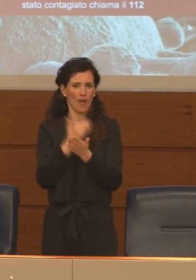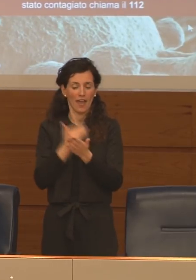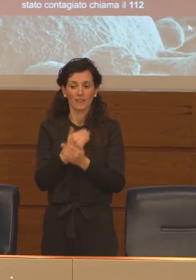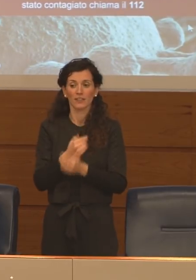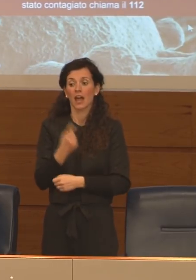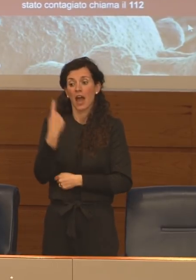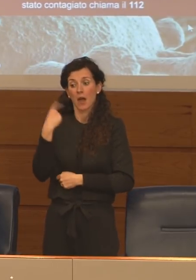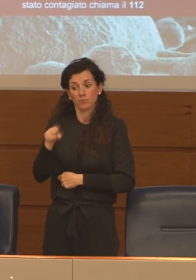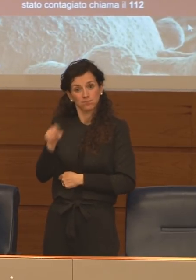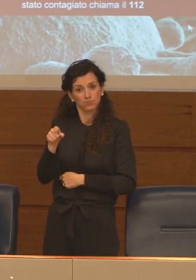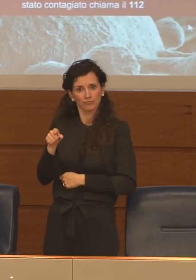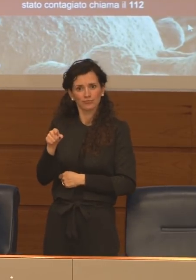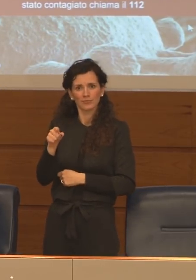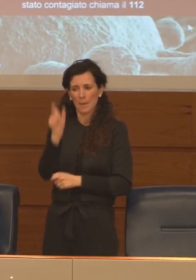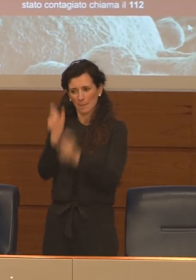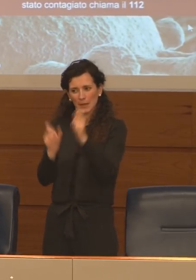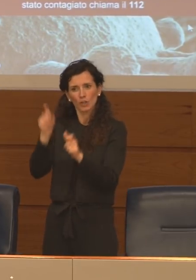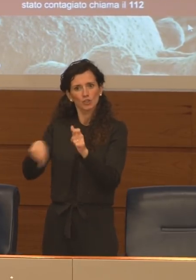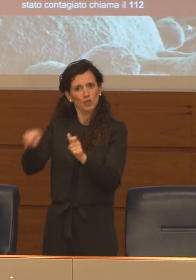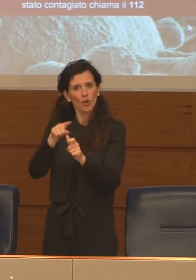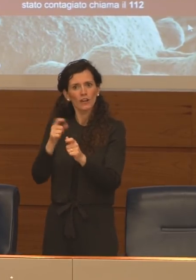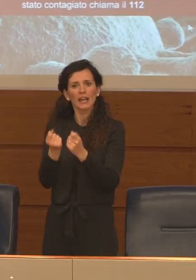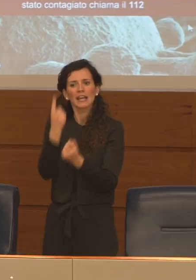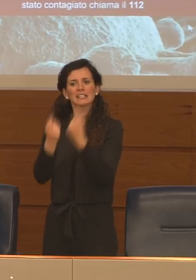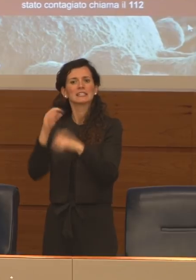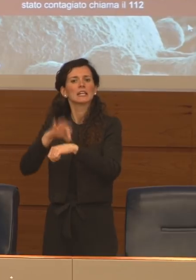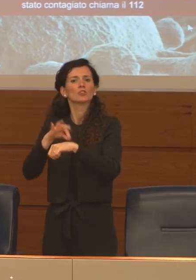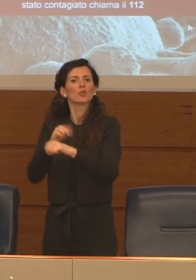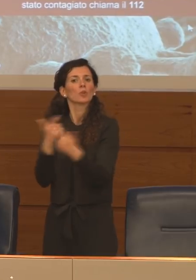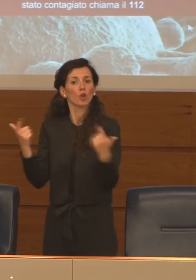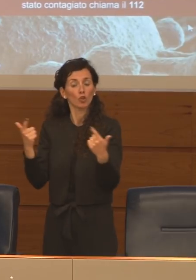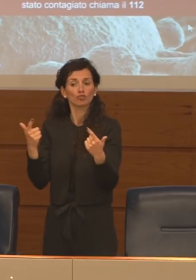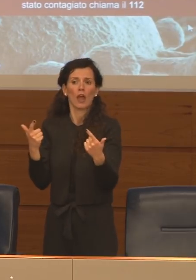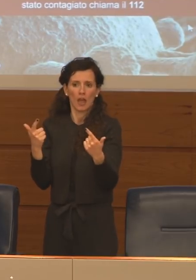perché parliamo di un numero significativo di persone per cui i